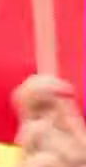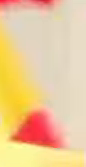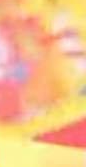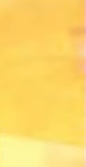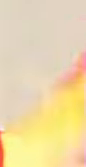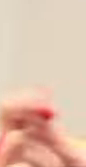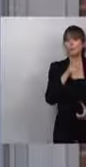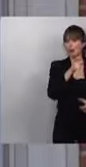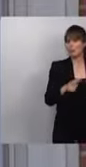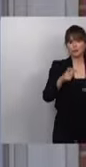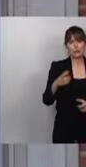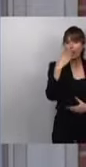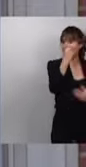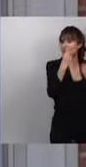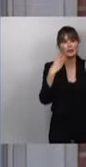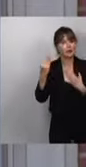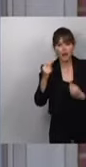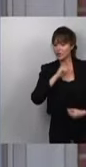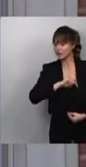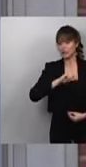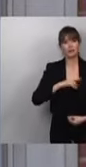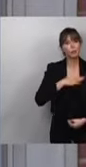virtú a su libertad de expresión que viene el artículo 11 de la Constitución española